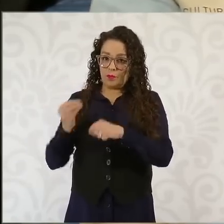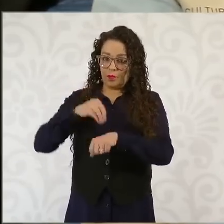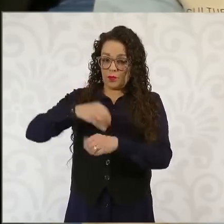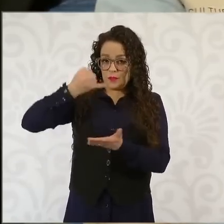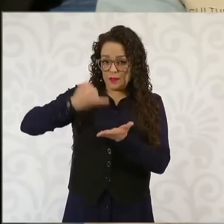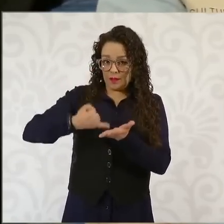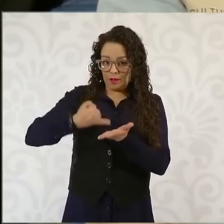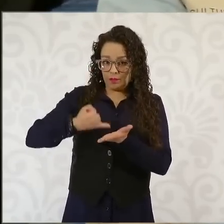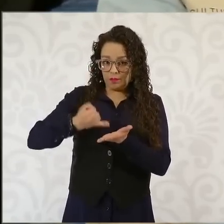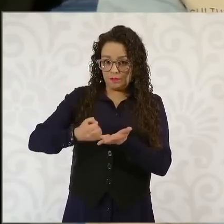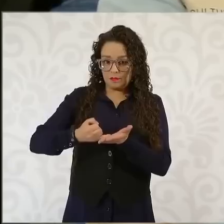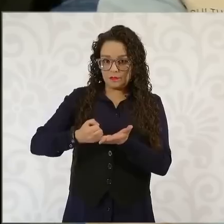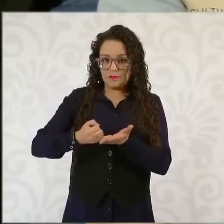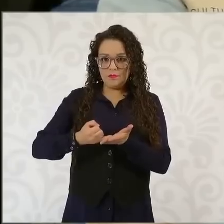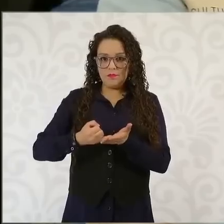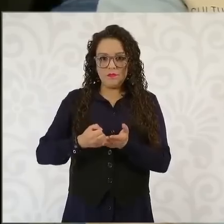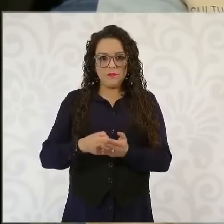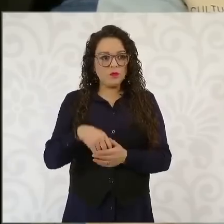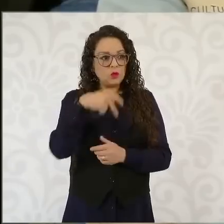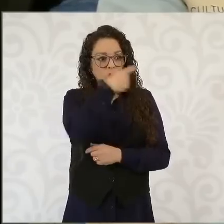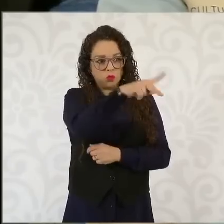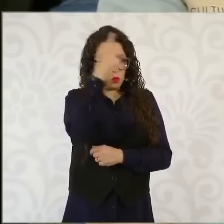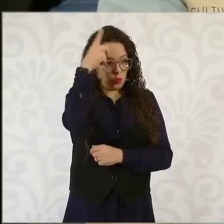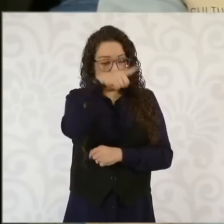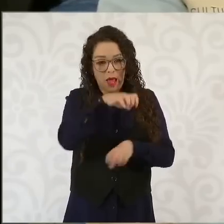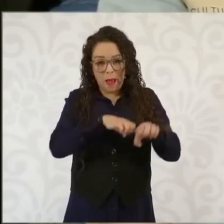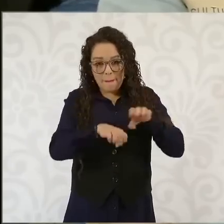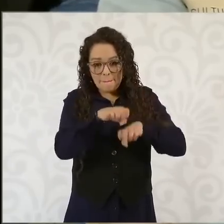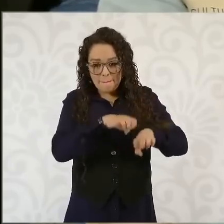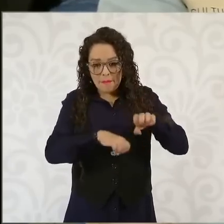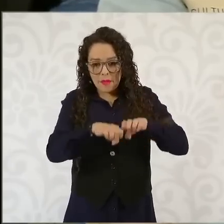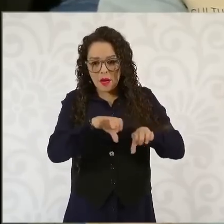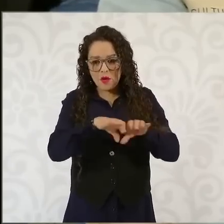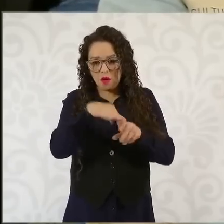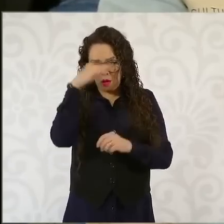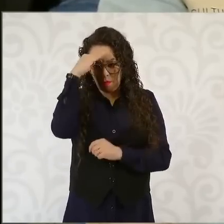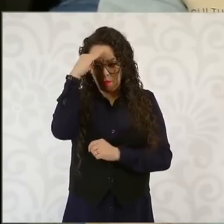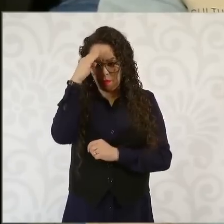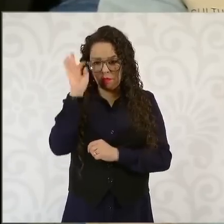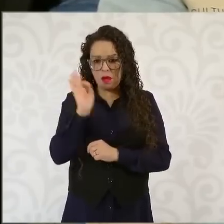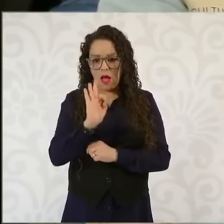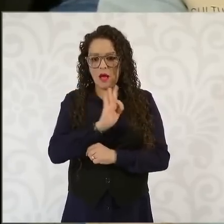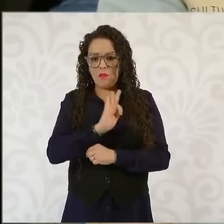su empresa eh En qué porcentaje podría haber aumento de precios van a esperar